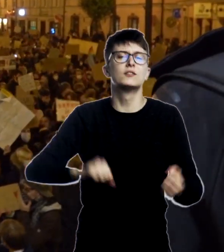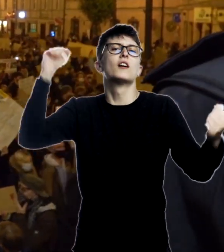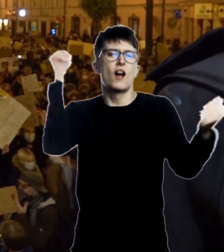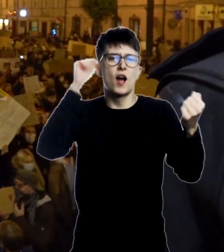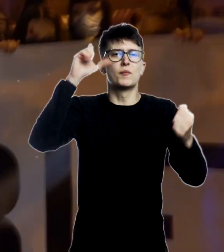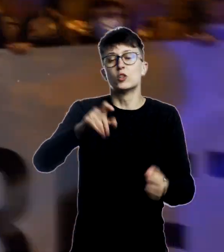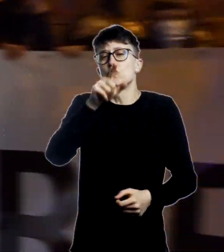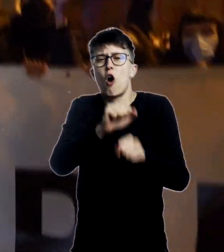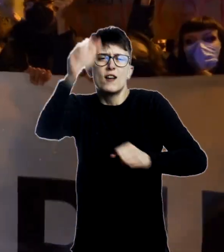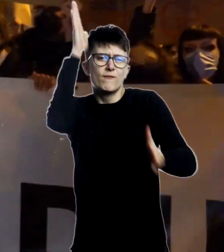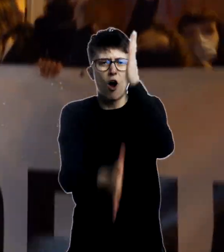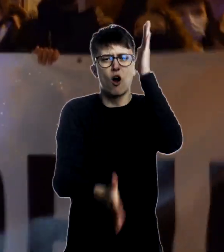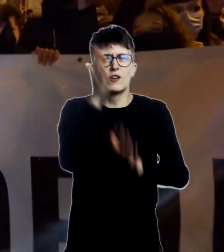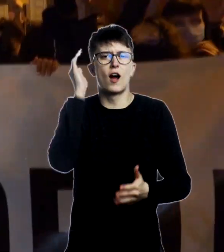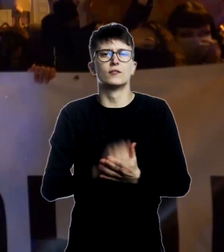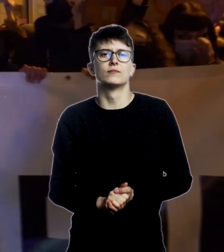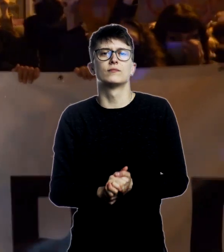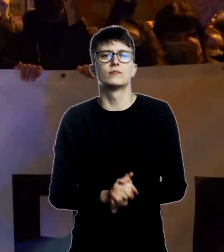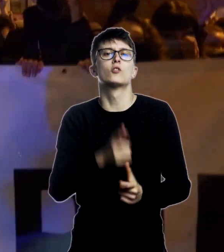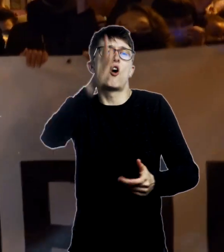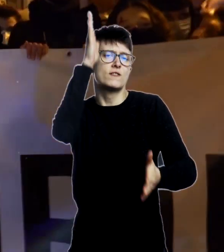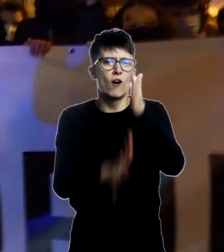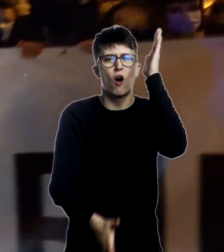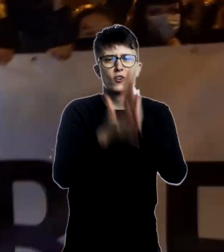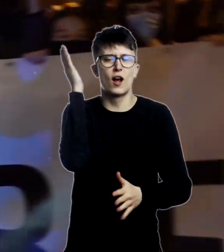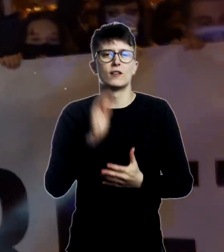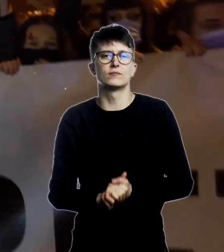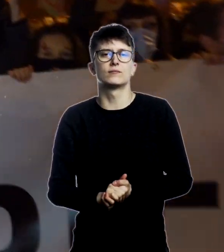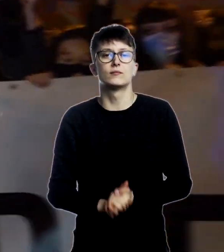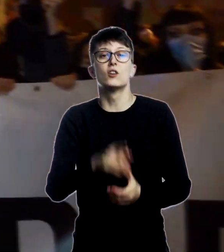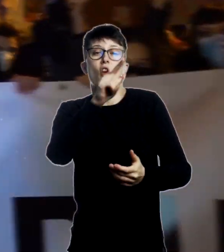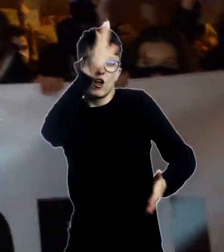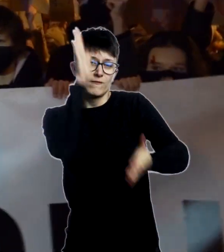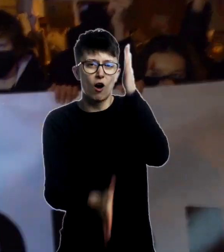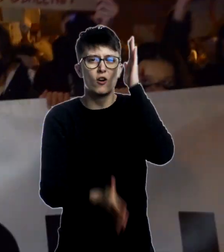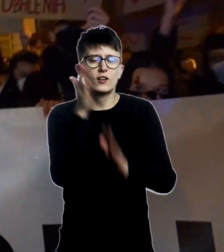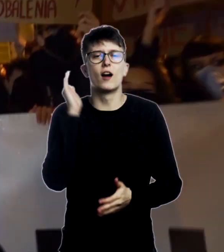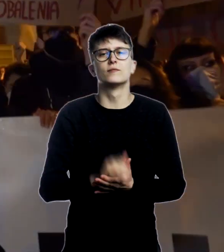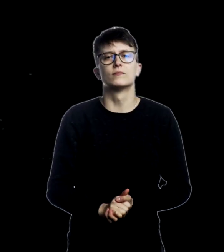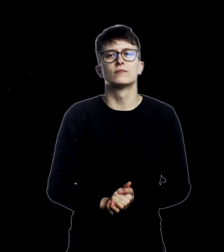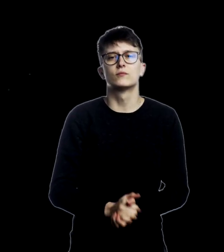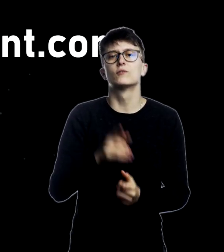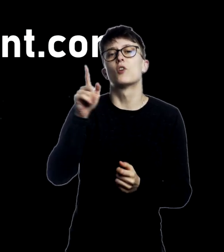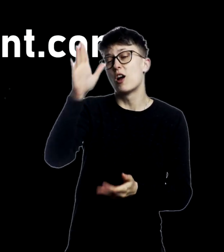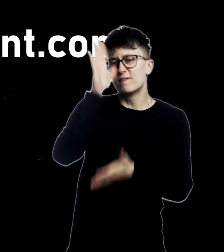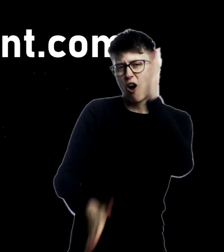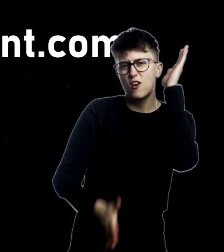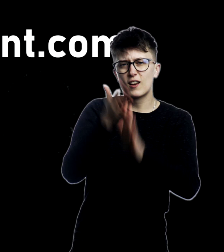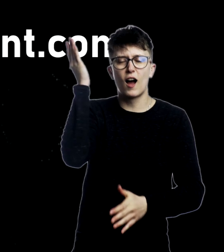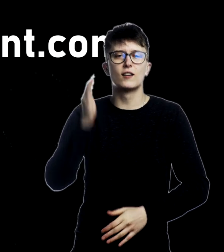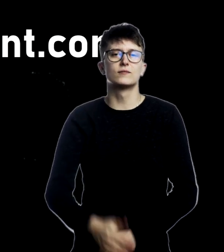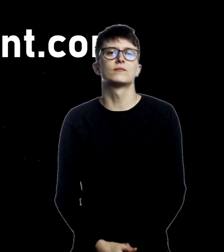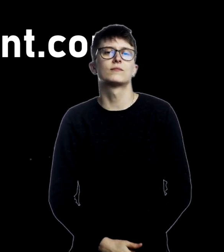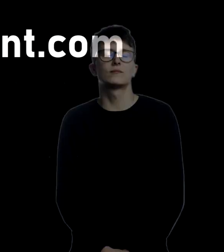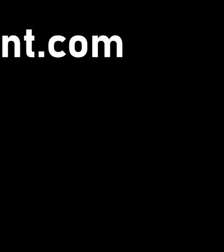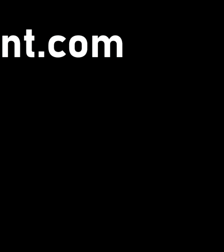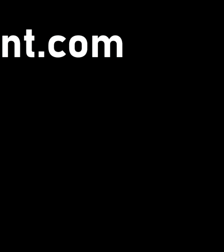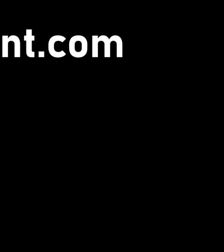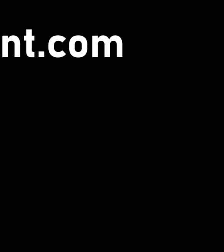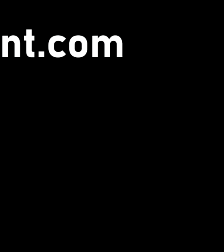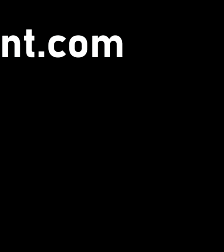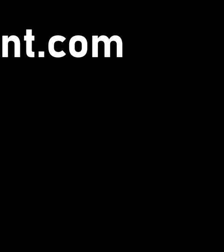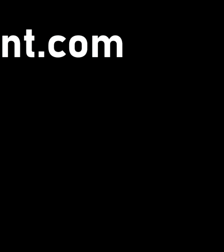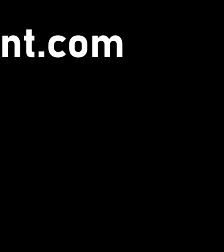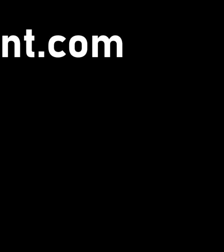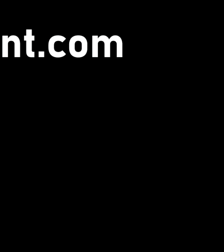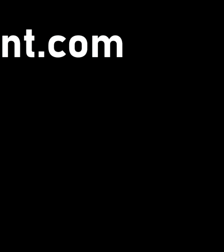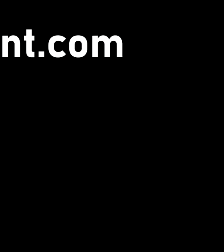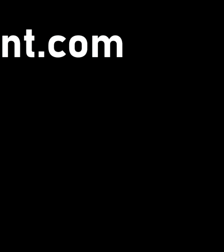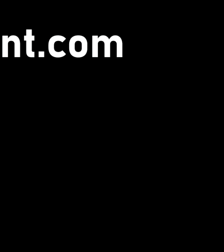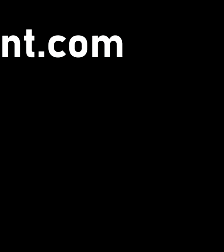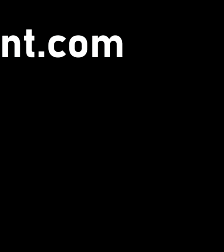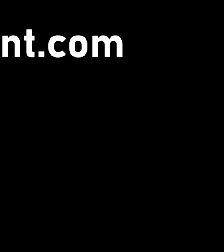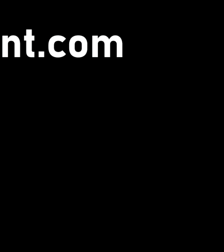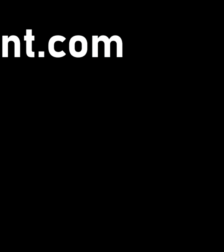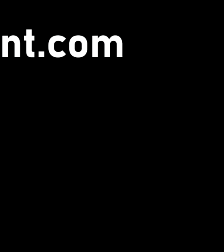TO JEST WOJNA!